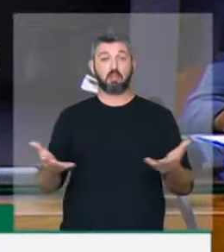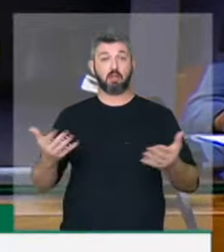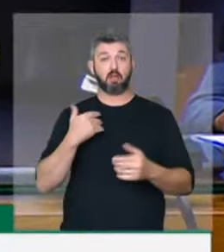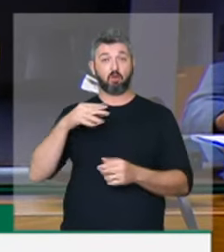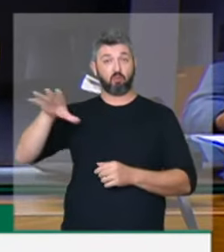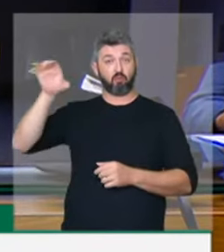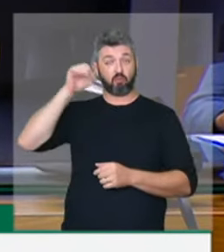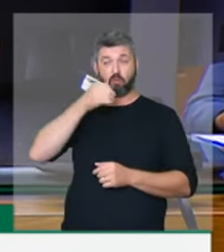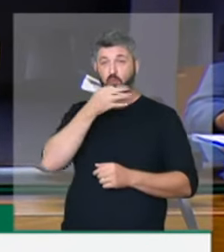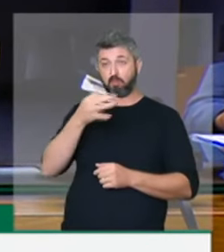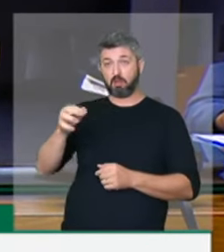EU TENHO AQUI PENDENTE DOIS PEDIDOS DE LÍDERES QUE EU ME